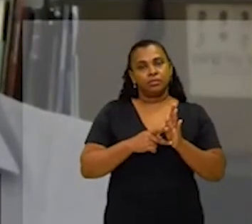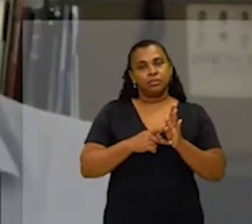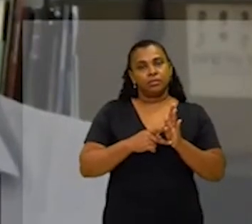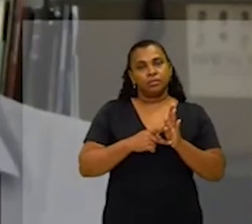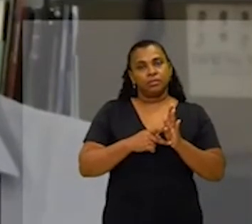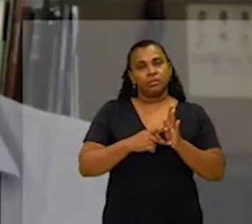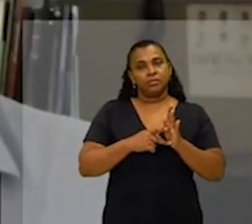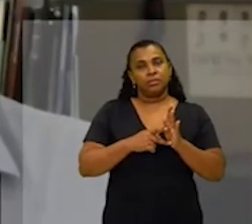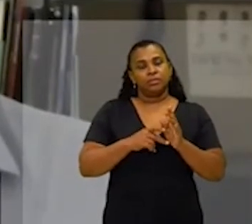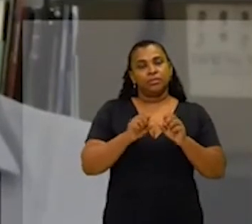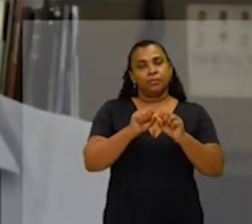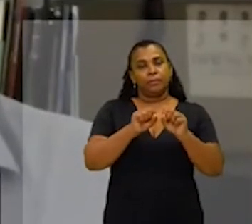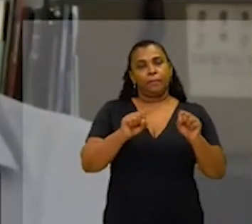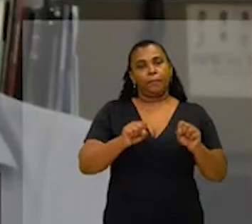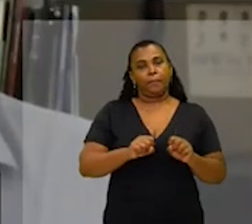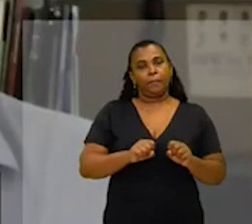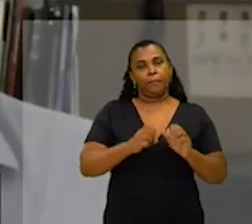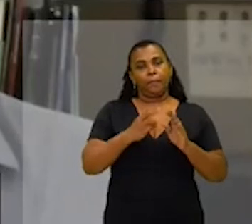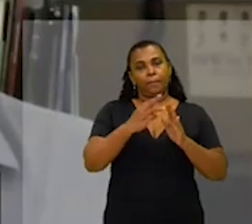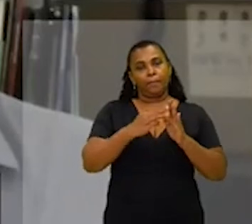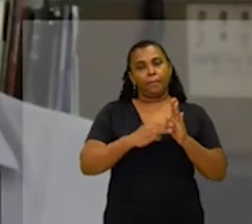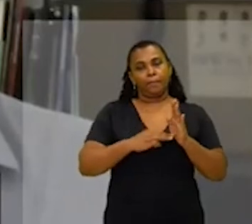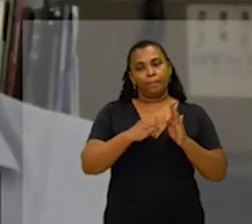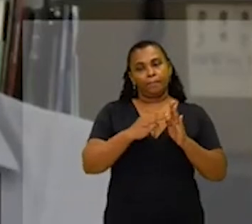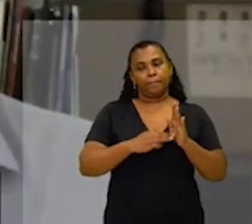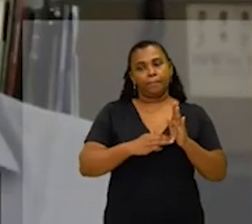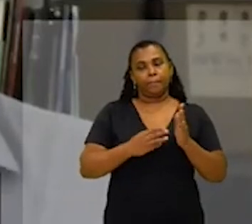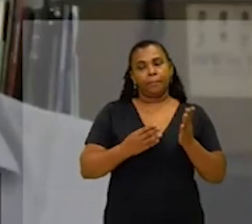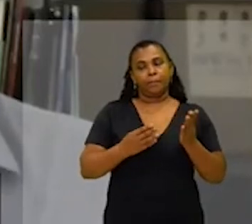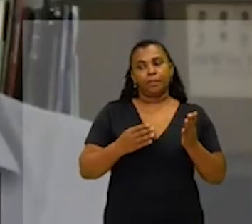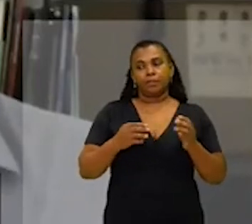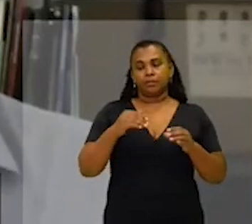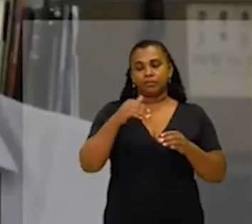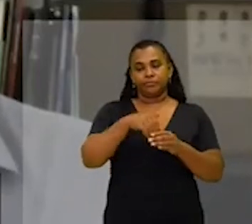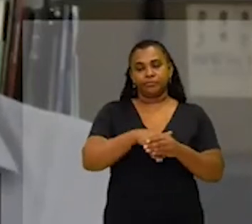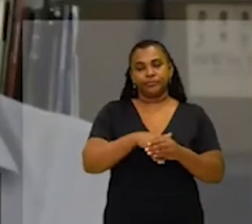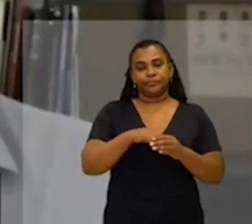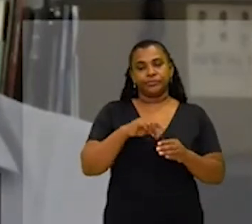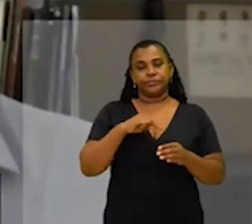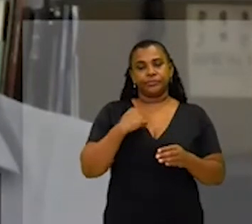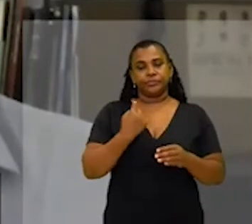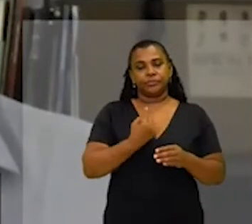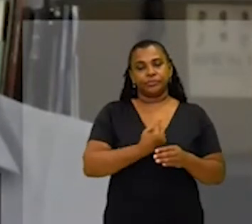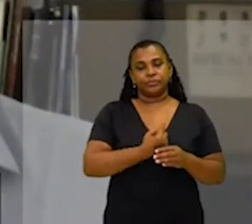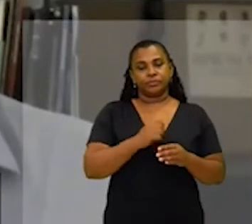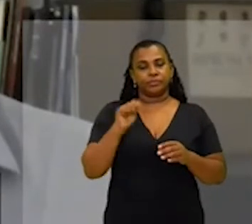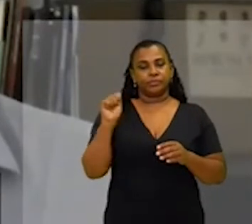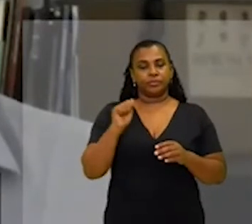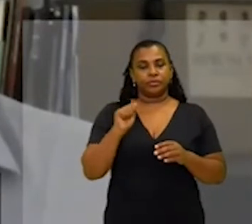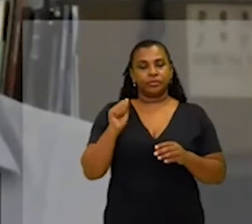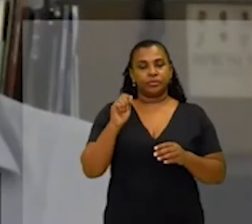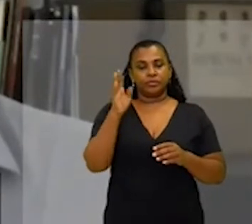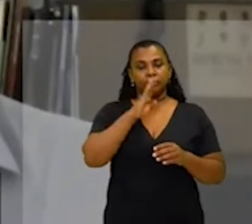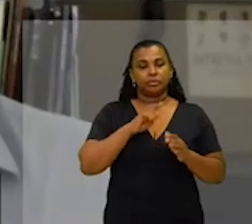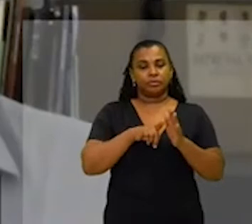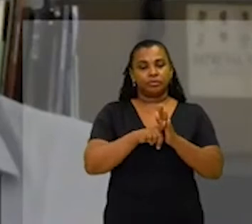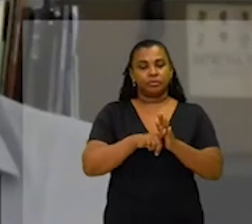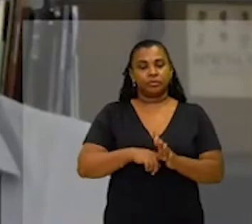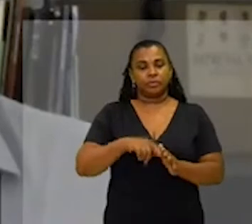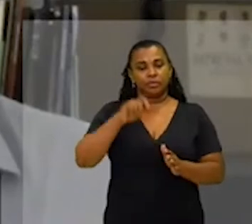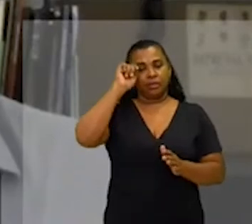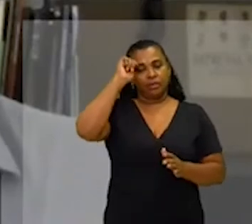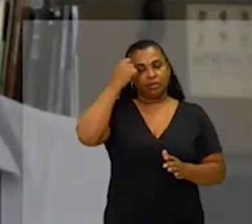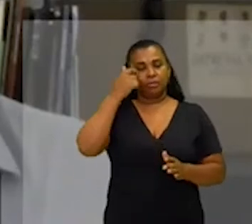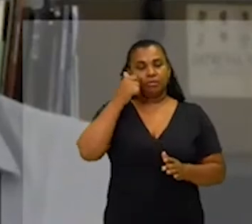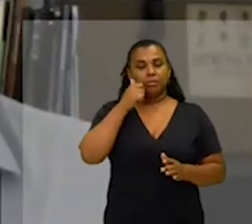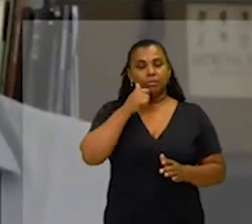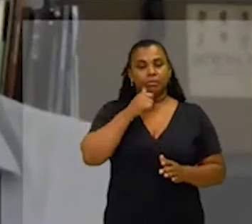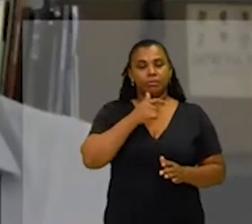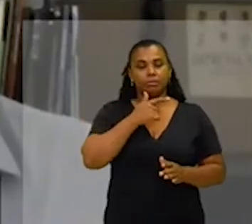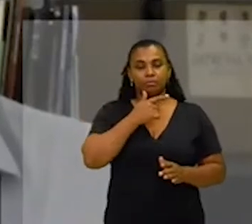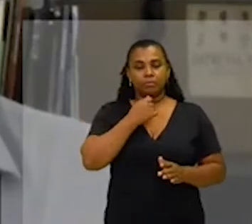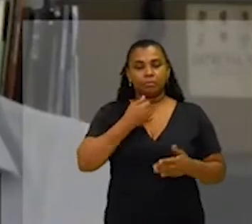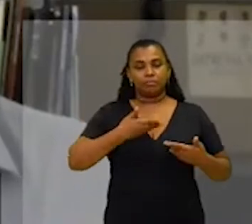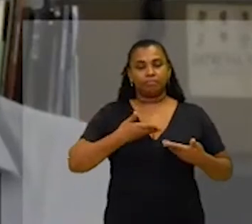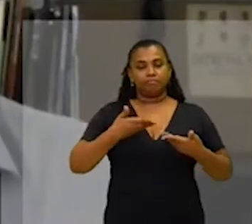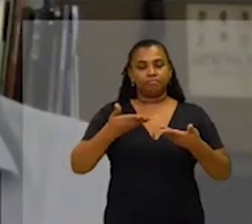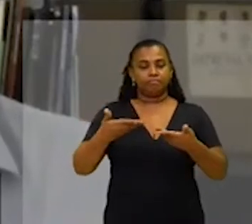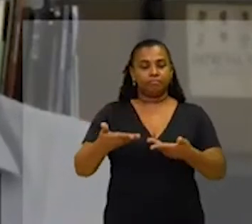nós da Associação Brasileira de pesquisadores pesquisadores negros e negras os convidados e